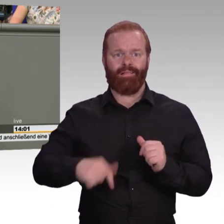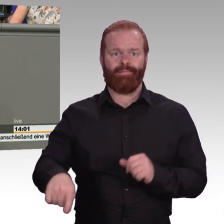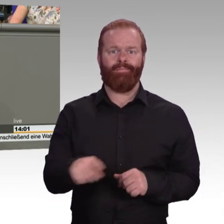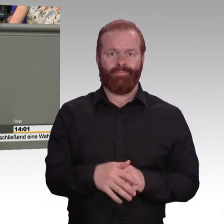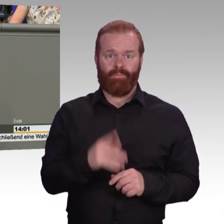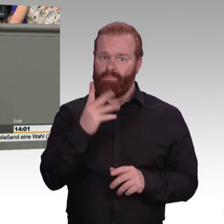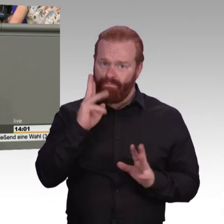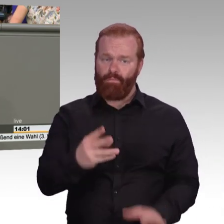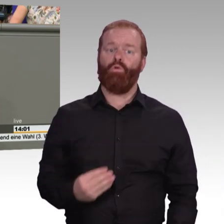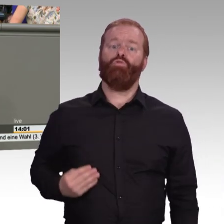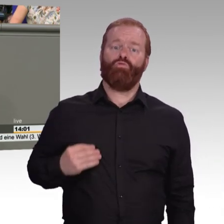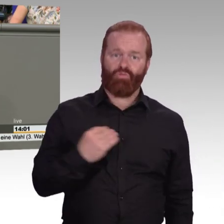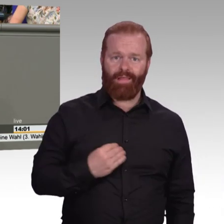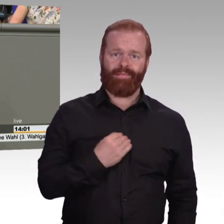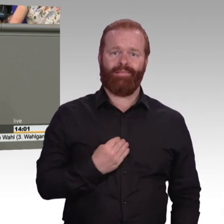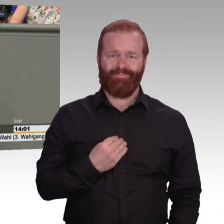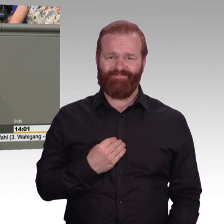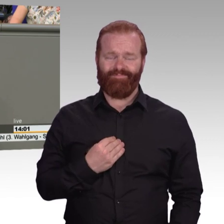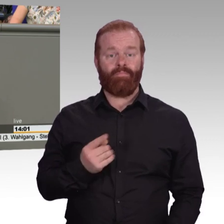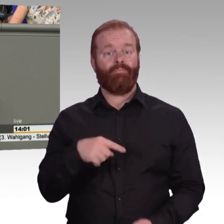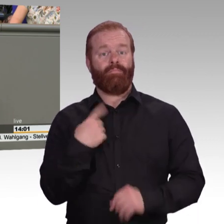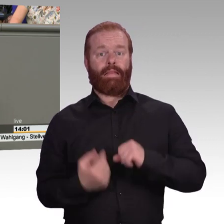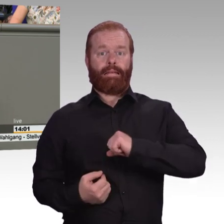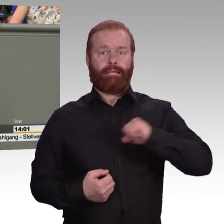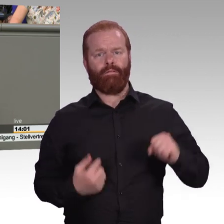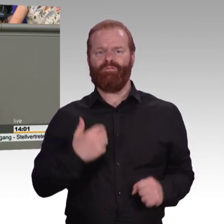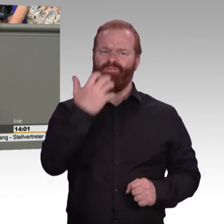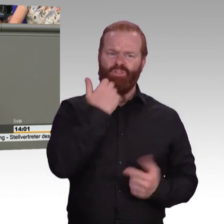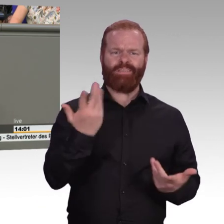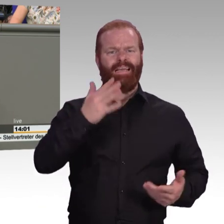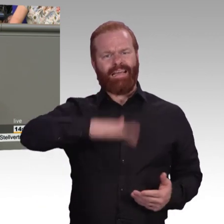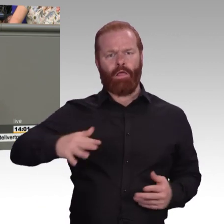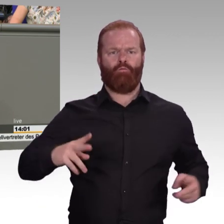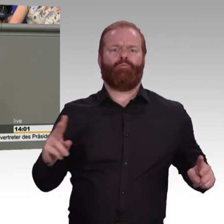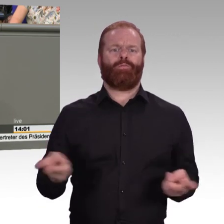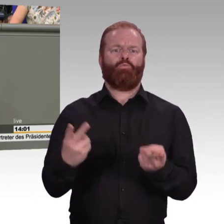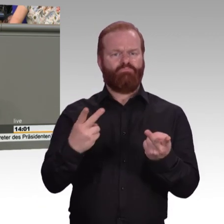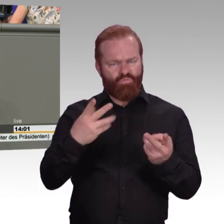Es muss sich etwas tun in der Gesetzgebung, in der Verwaltung, aber auch in der Rechtsprechung.